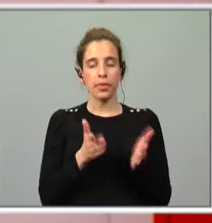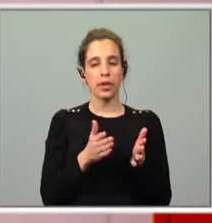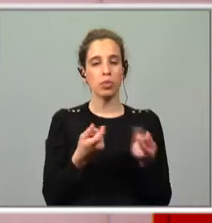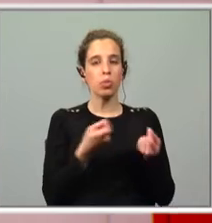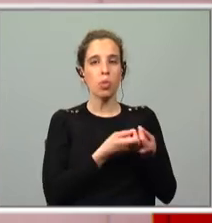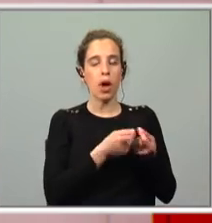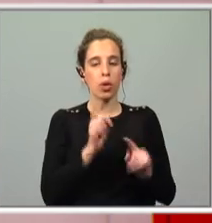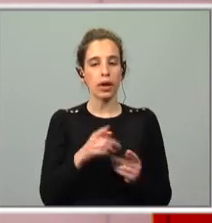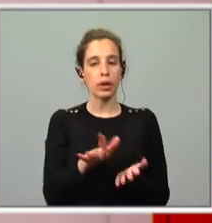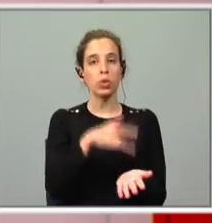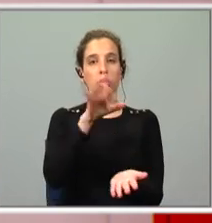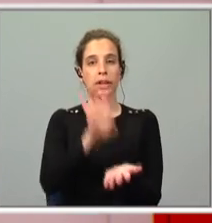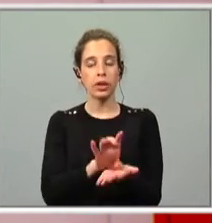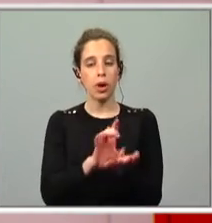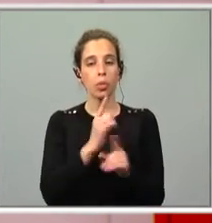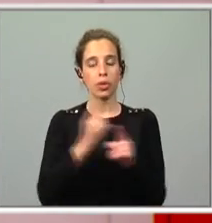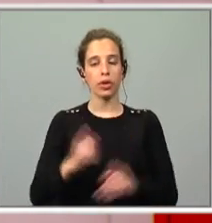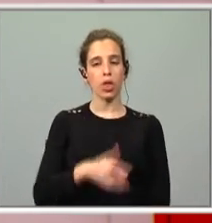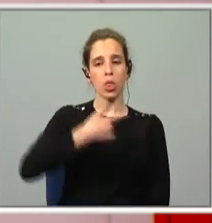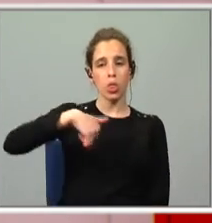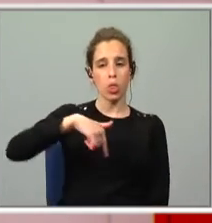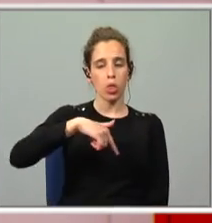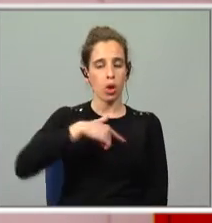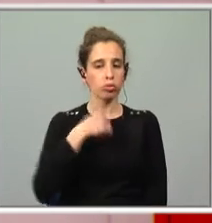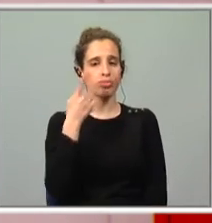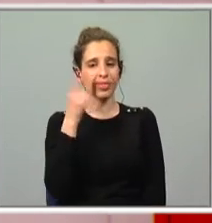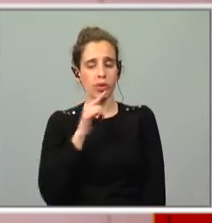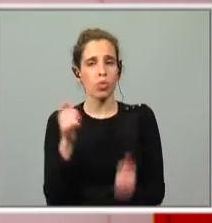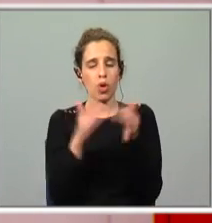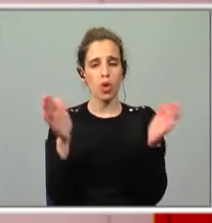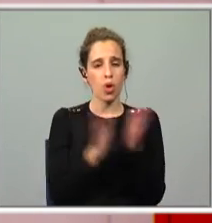que por perto com dicionário Porque nós não conhecemos todos os todos os Bocados 靠近字典因為我們我們不知道所有的比特